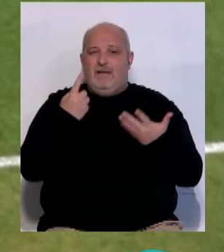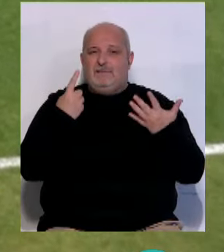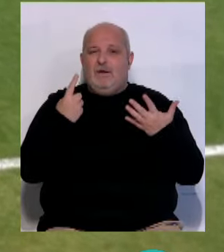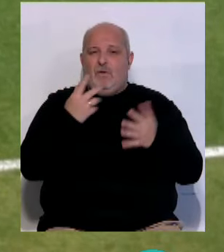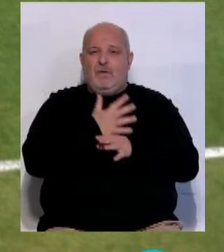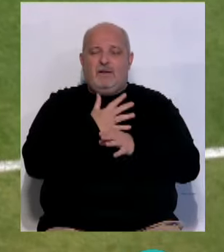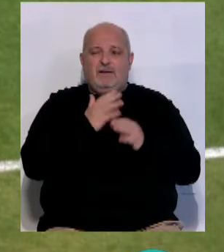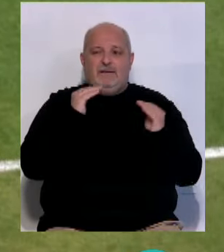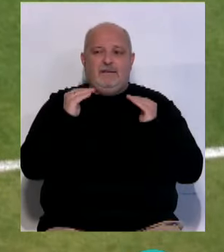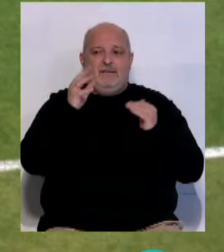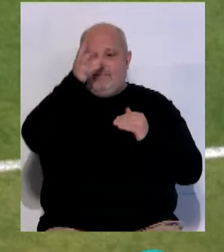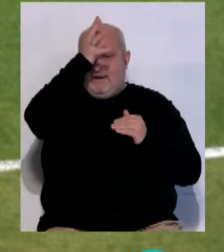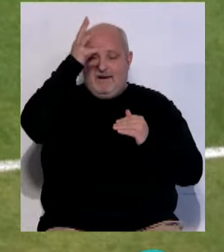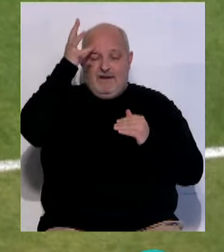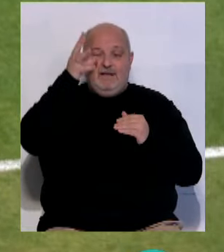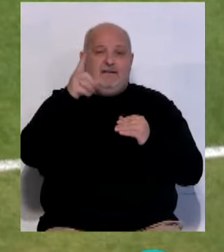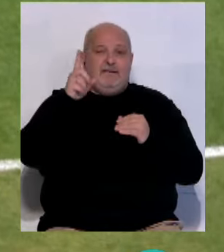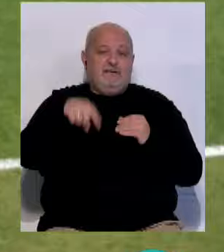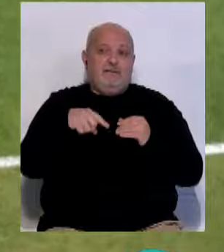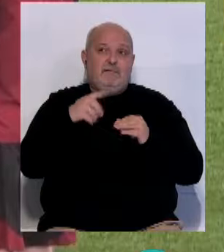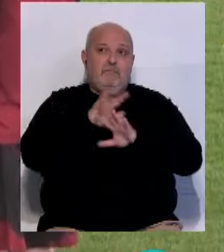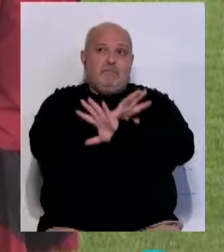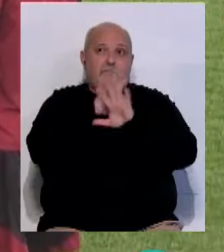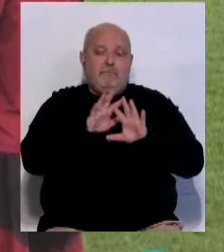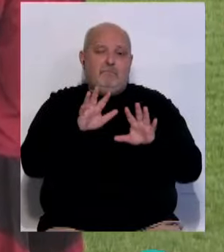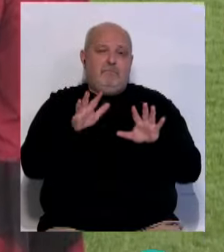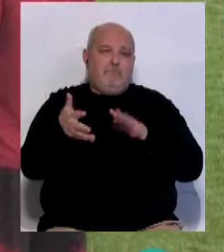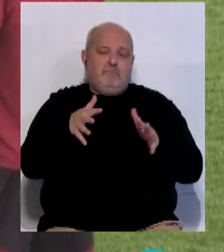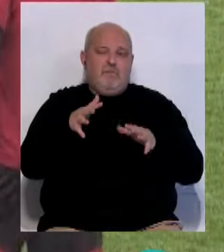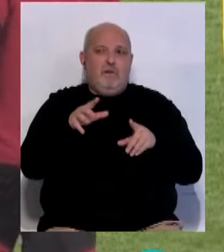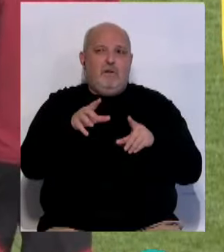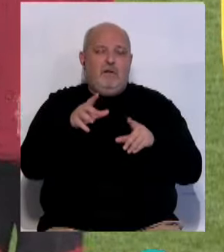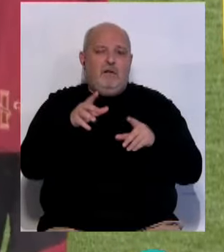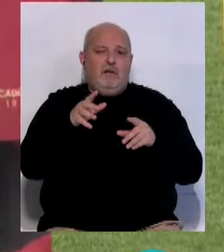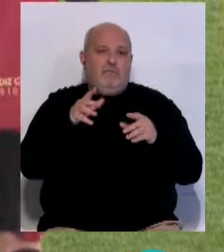este mercado de verano que supuestamente y todos catalogamos como un gran eh mercado y que nos han